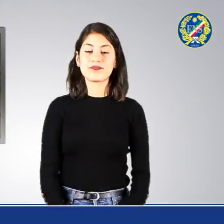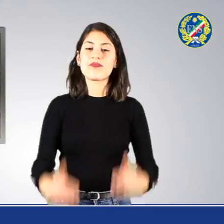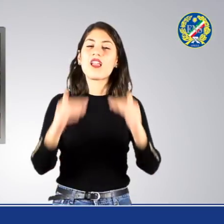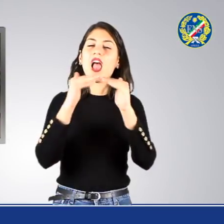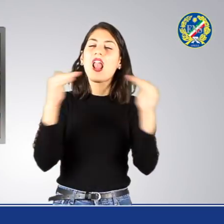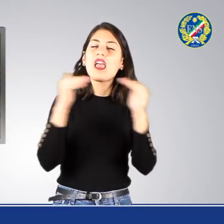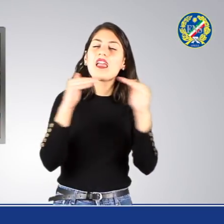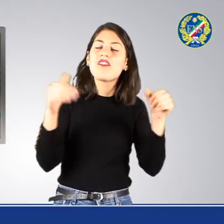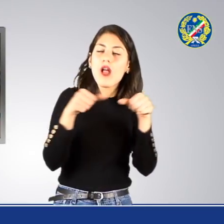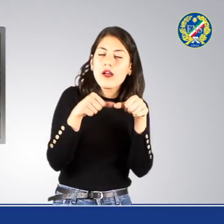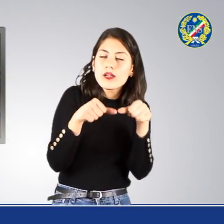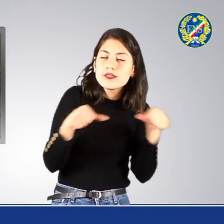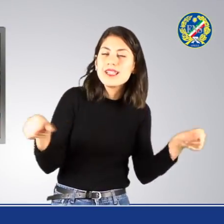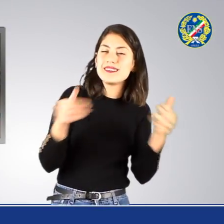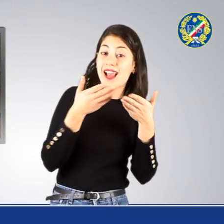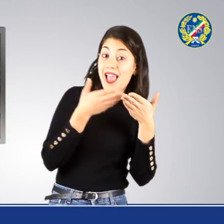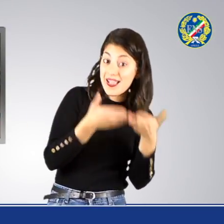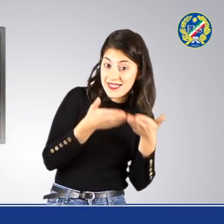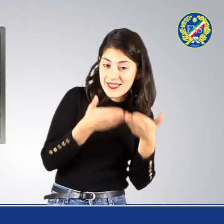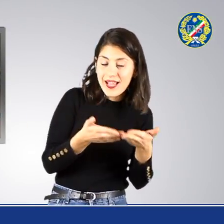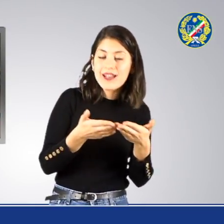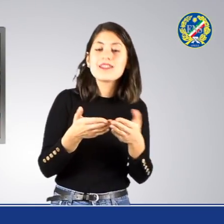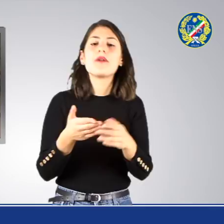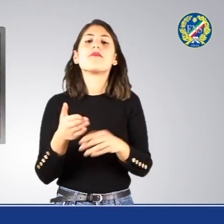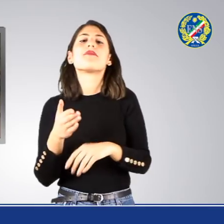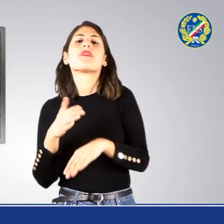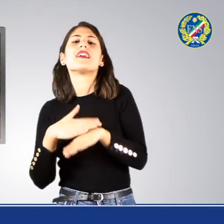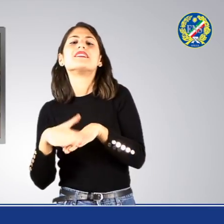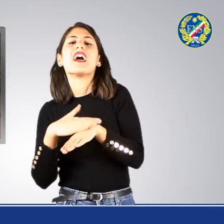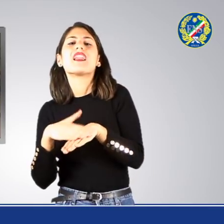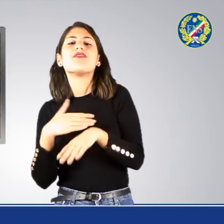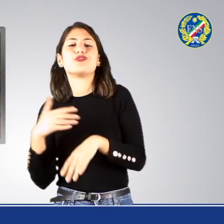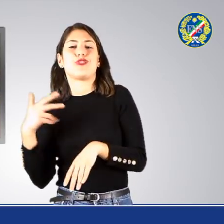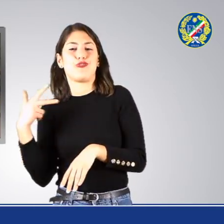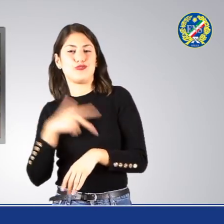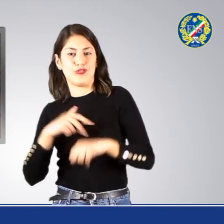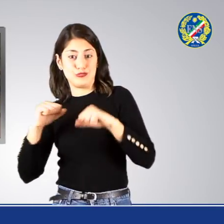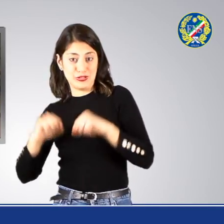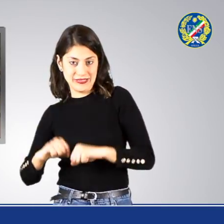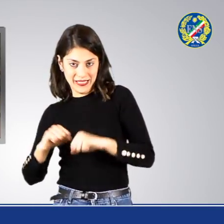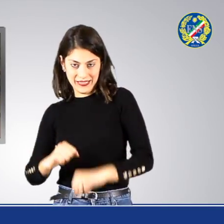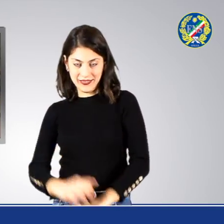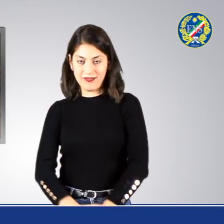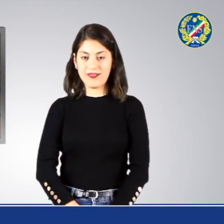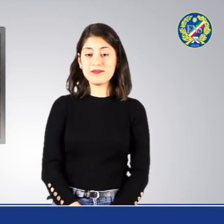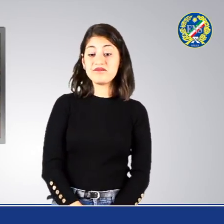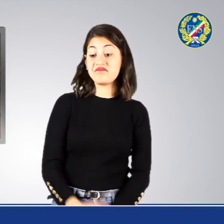LIVELLI ESSENZIALI DI ASSISTENZA E SERVIZI SOCIO-SANITARI